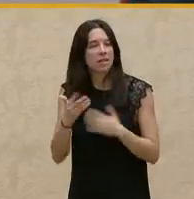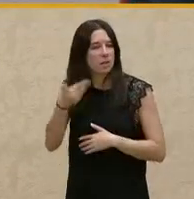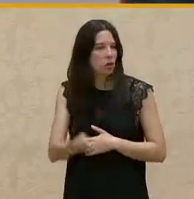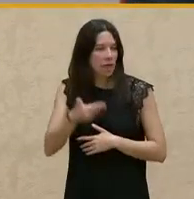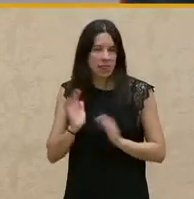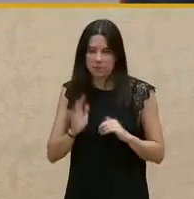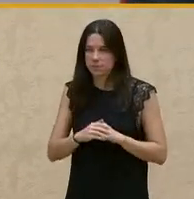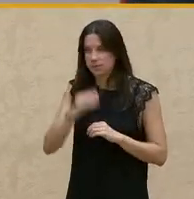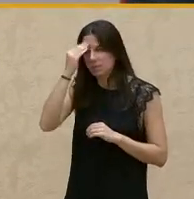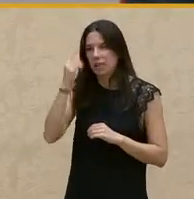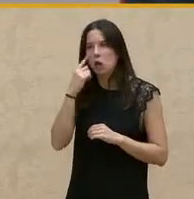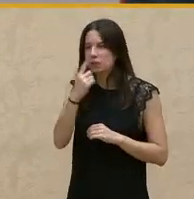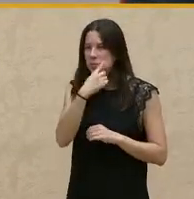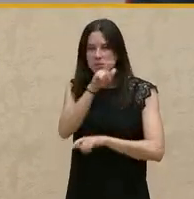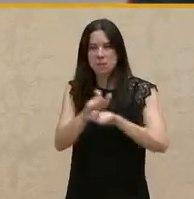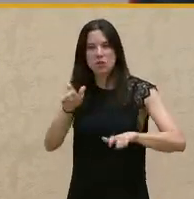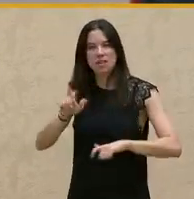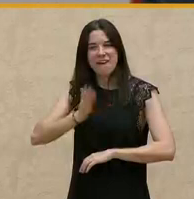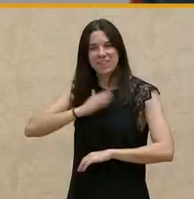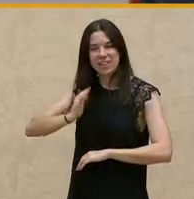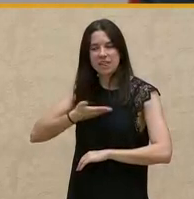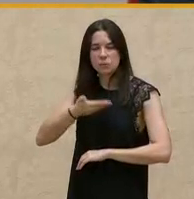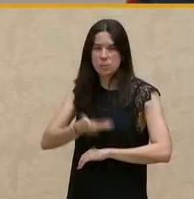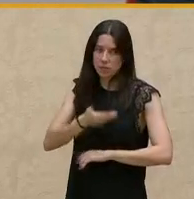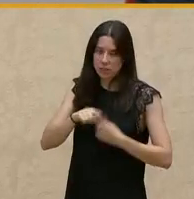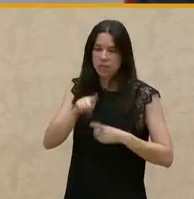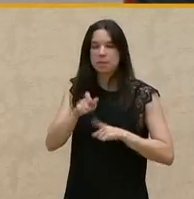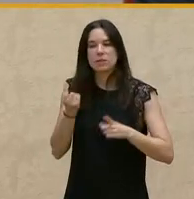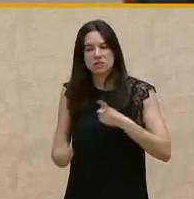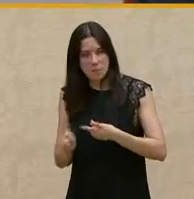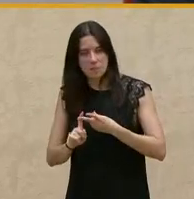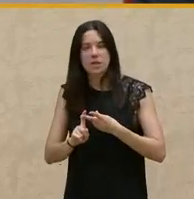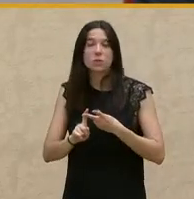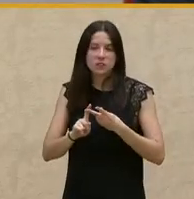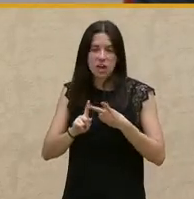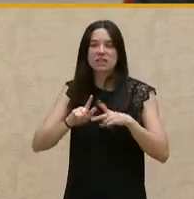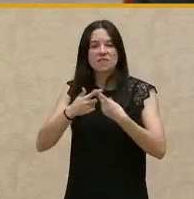de testimonios de personas afectadas, como de profesionales y familias. Quiero recalcar